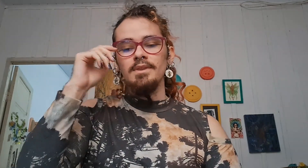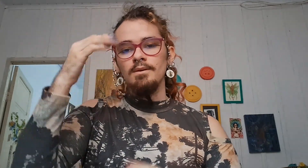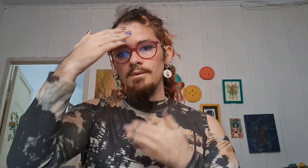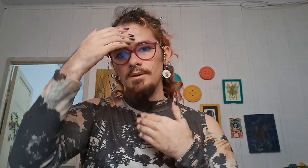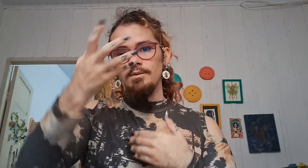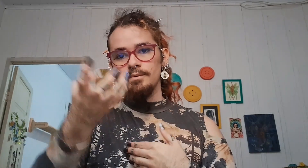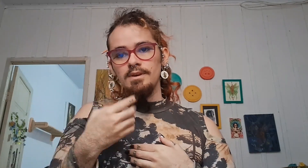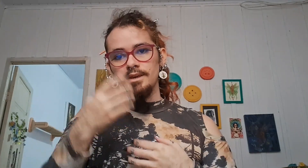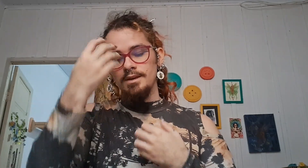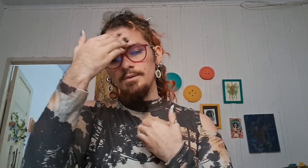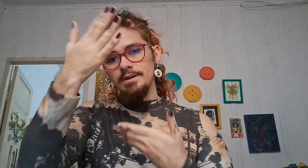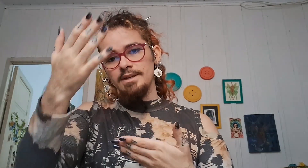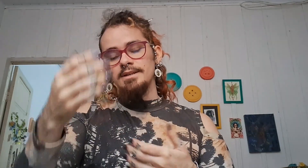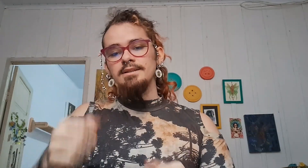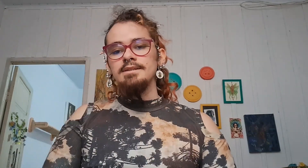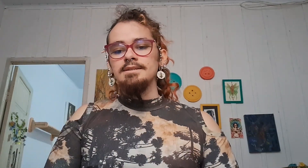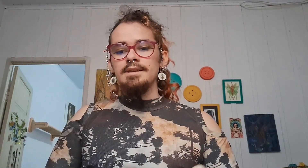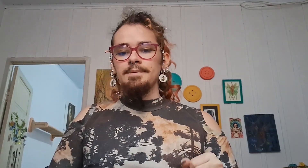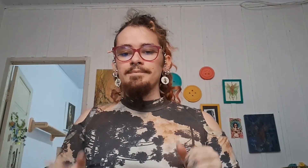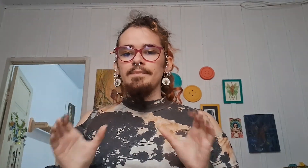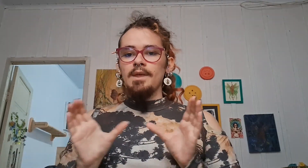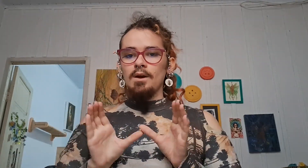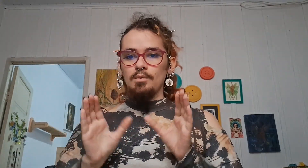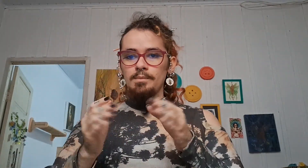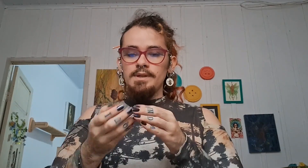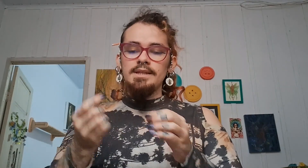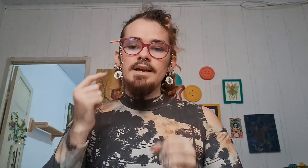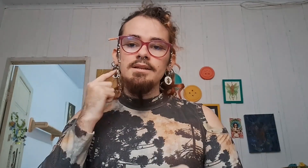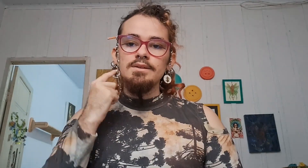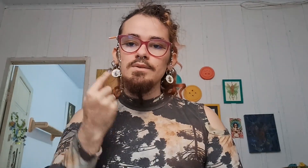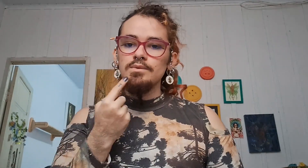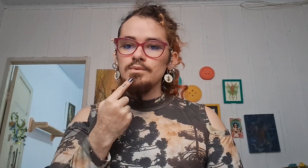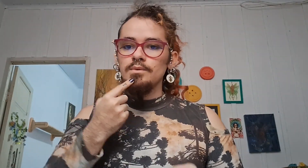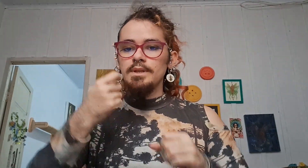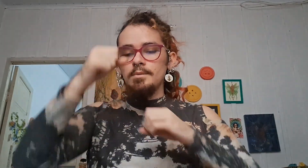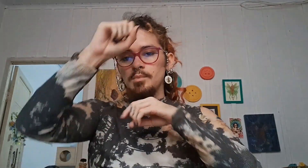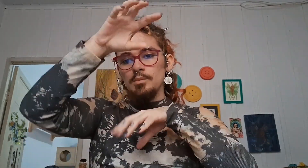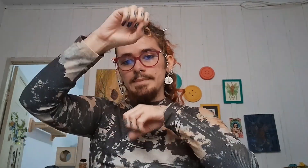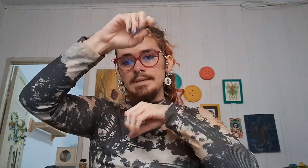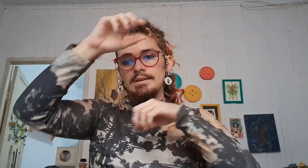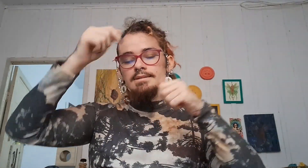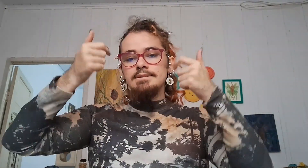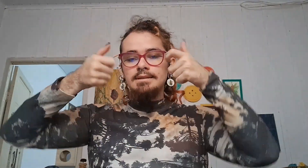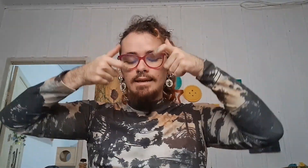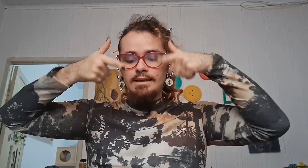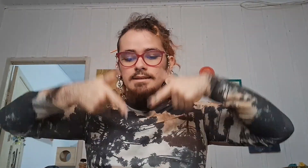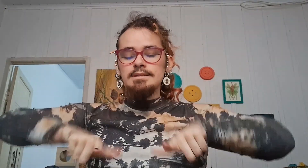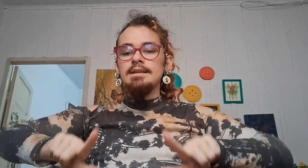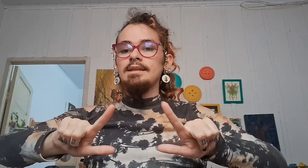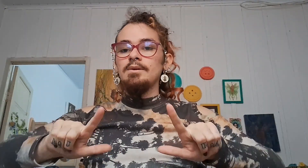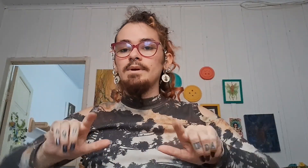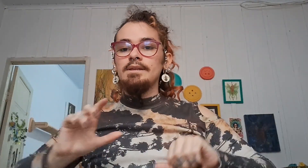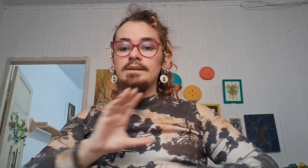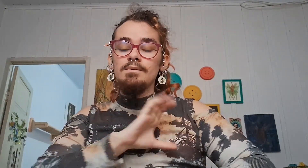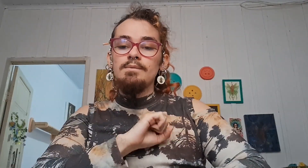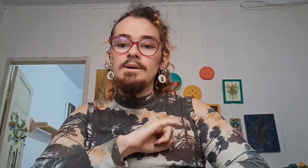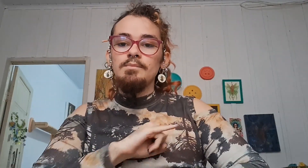agradeço a comunidade surda por me ensinar essa língua que eu amo